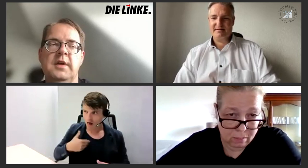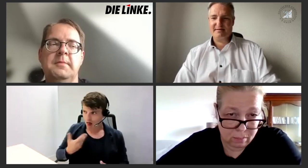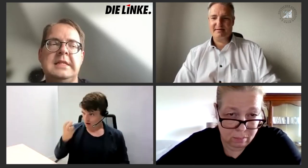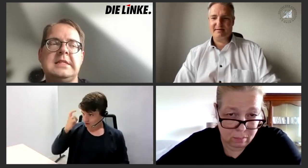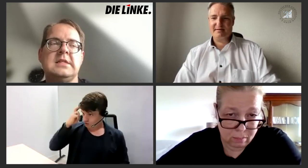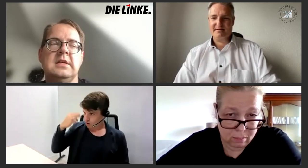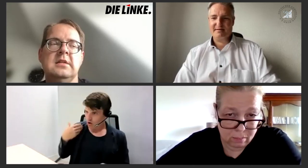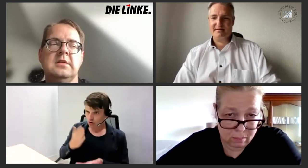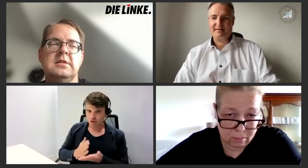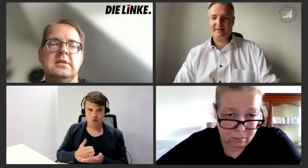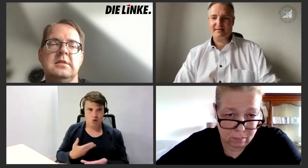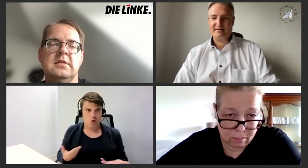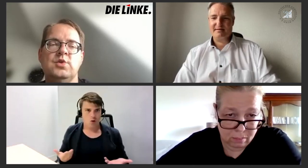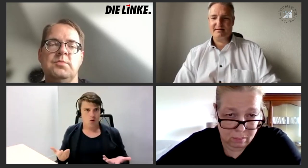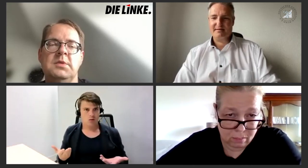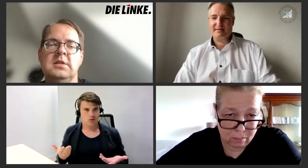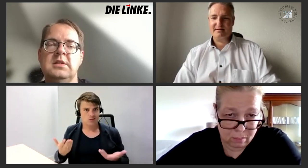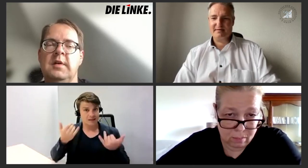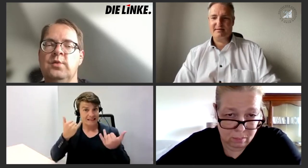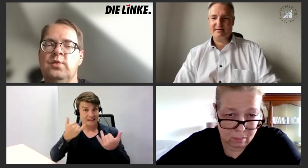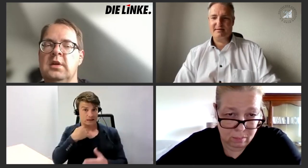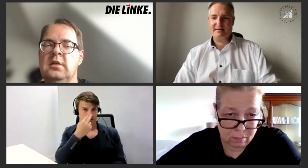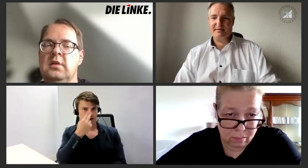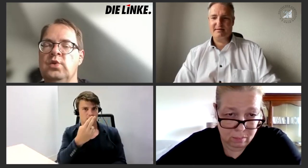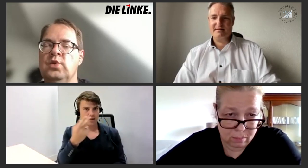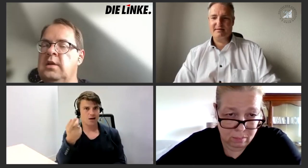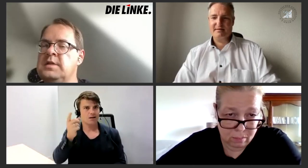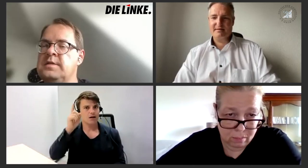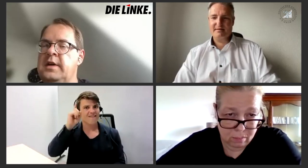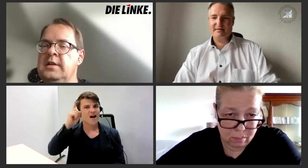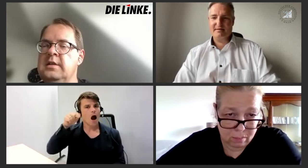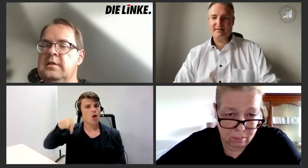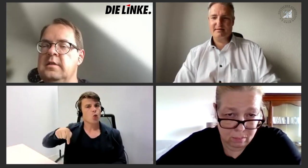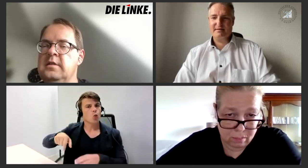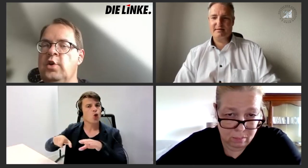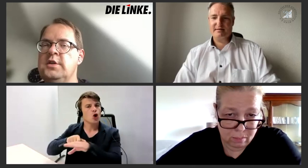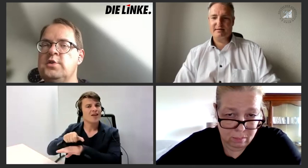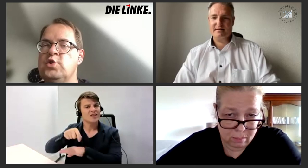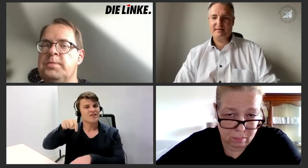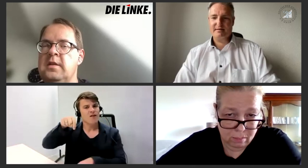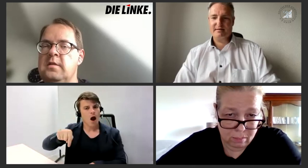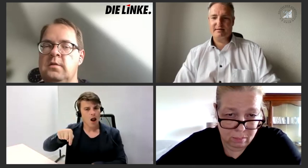Bange geworden. Wir haben jetzt gesehen, dass zumindest die Warnung in Nordrhein-Westfalen